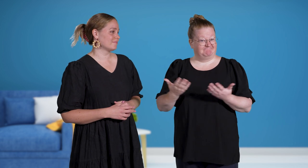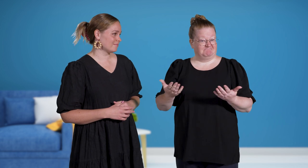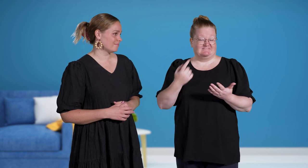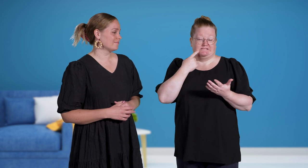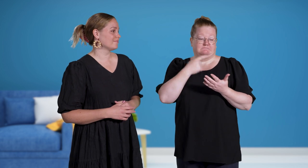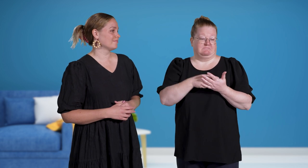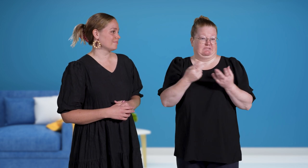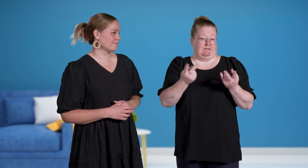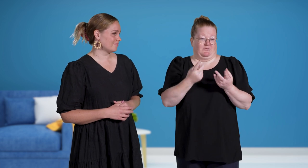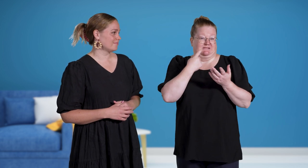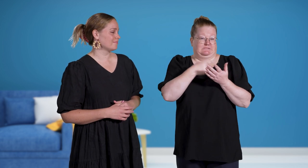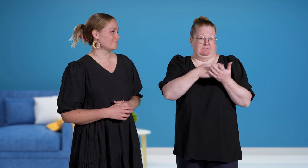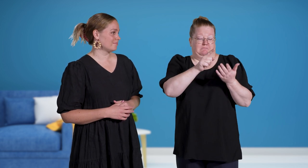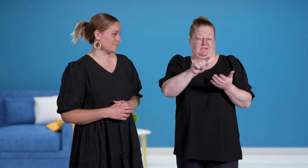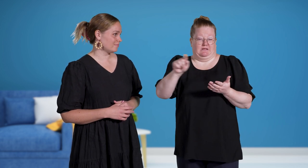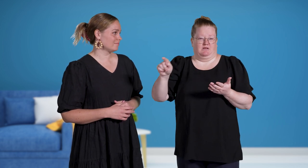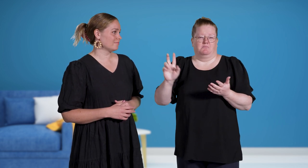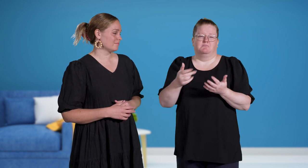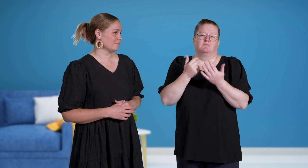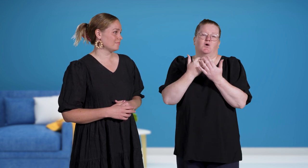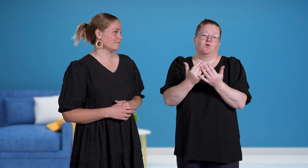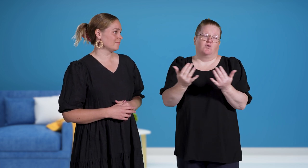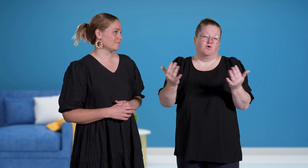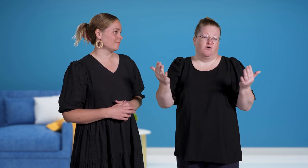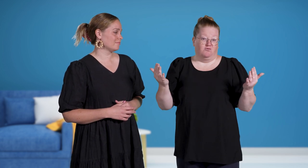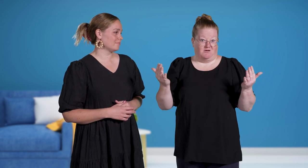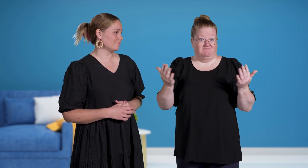Esimerkkejä voi olla monia.